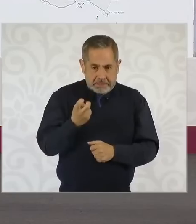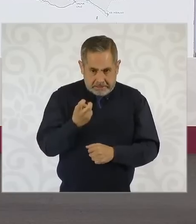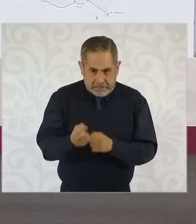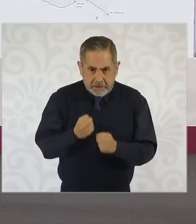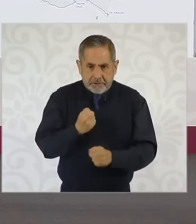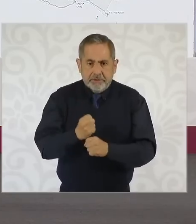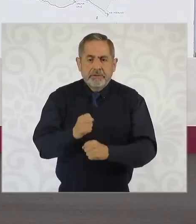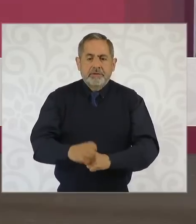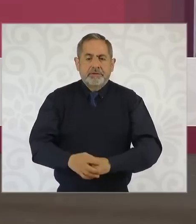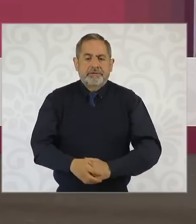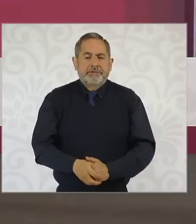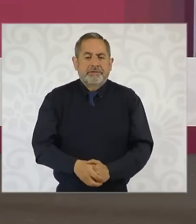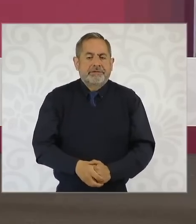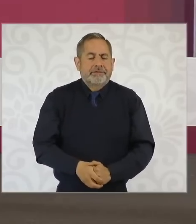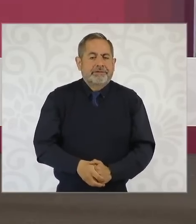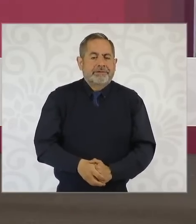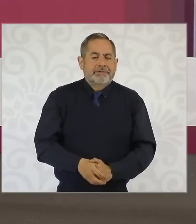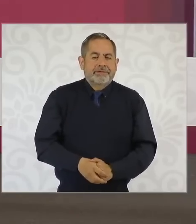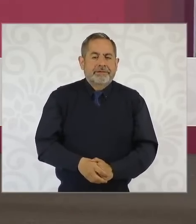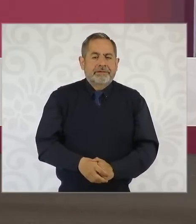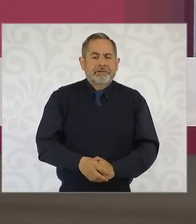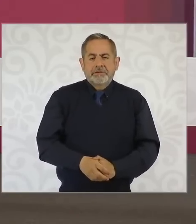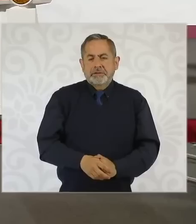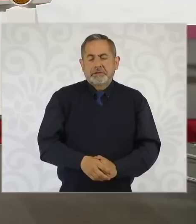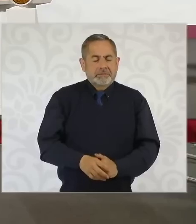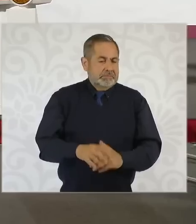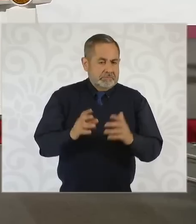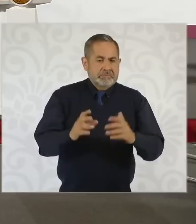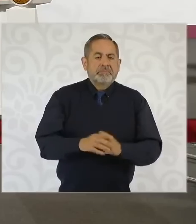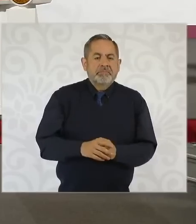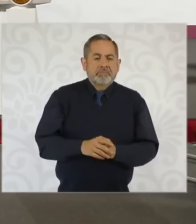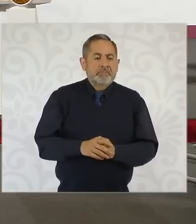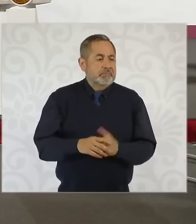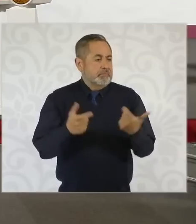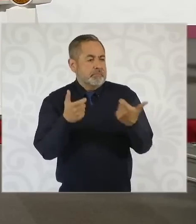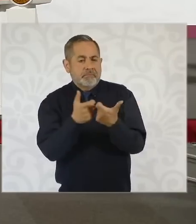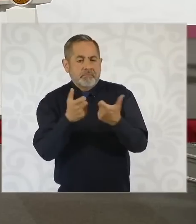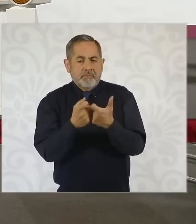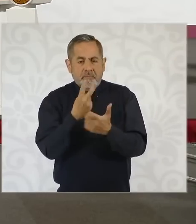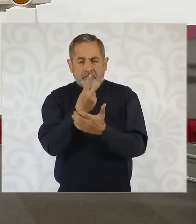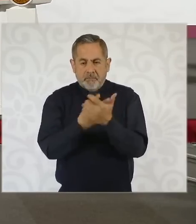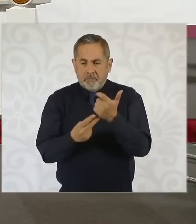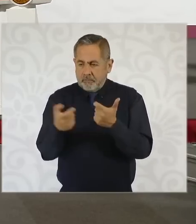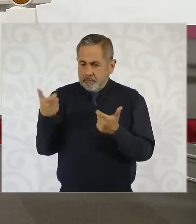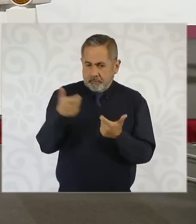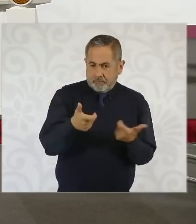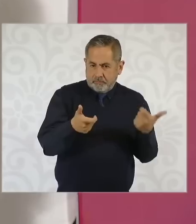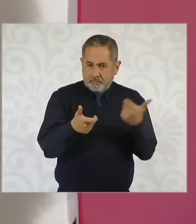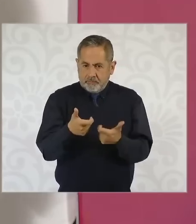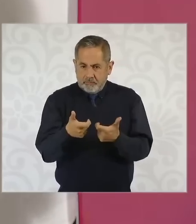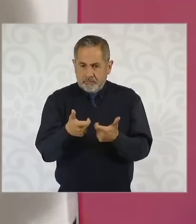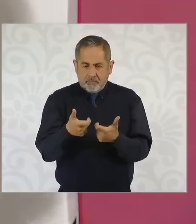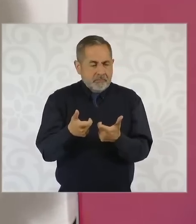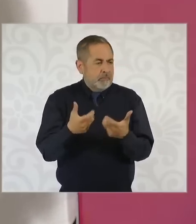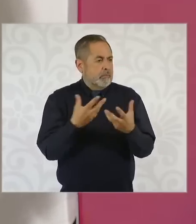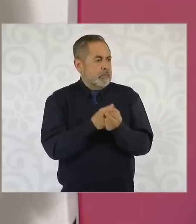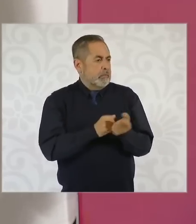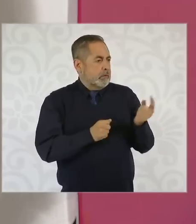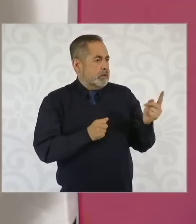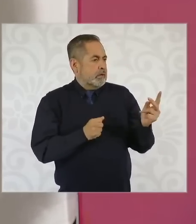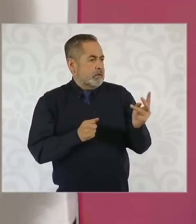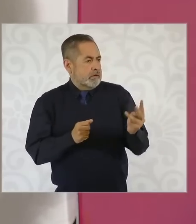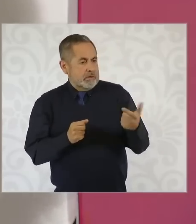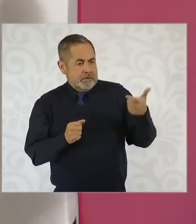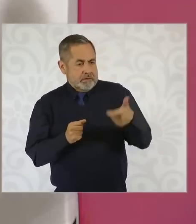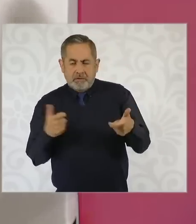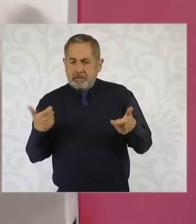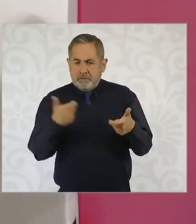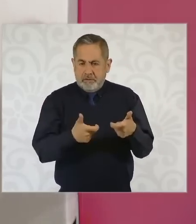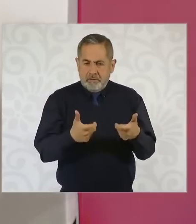siguiente y bueno las inversiones mixtas eh Como les decía Este es un modelo que se utilizó en la